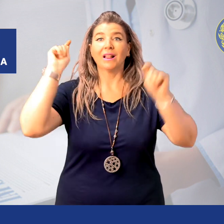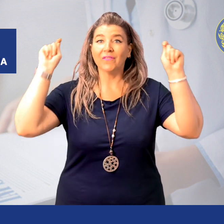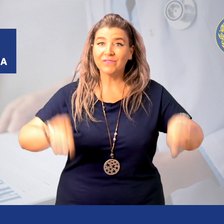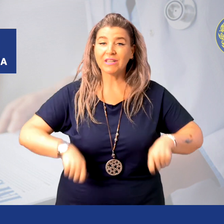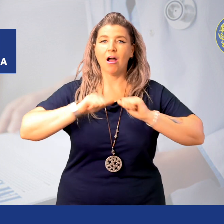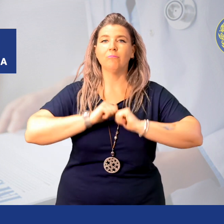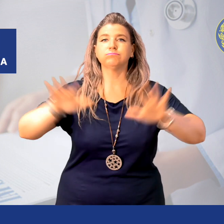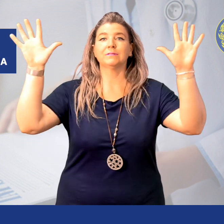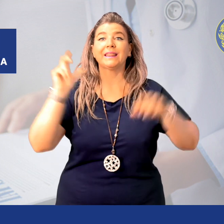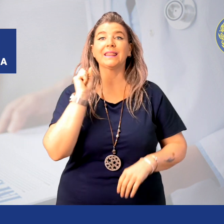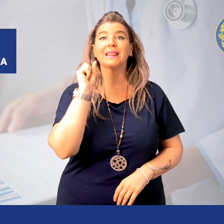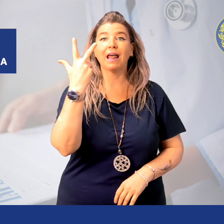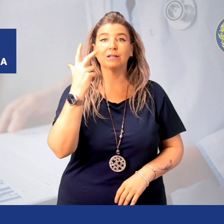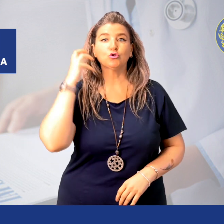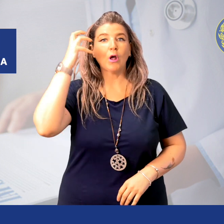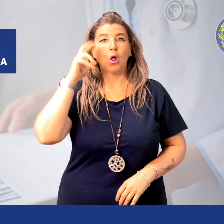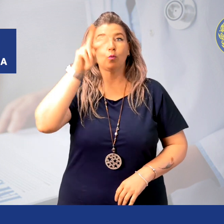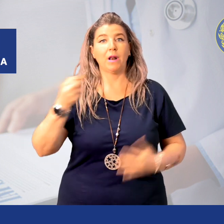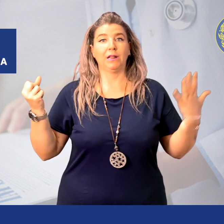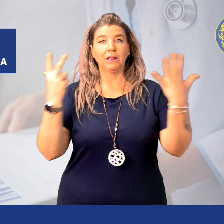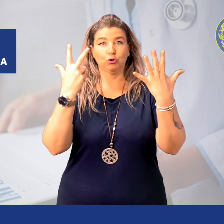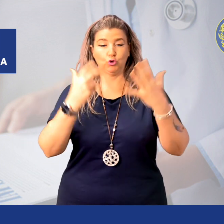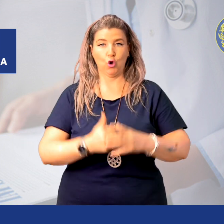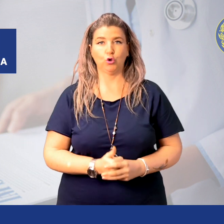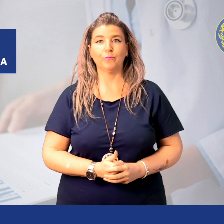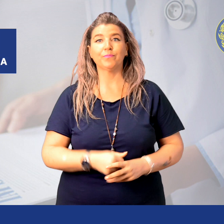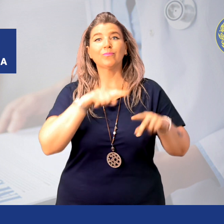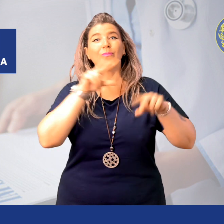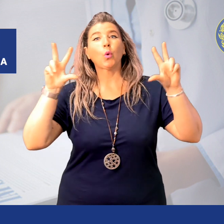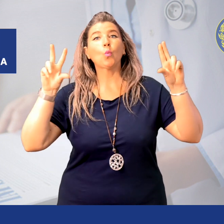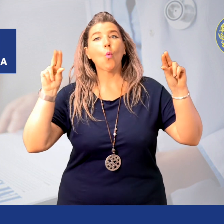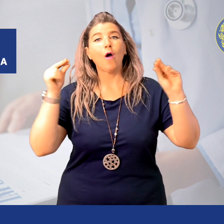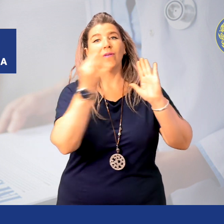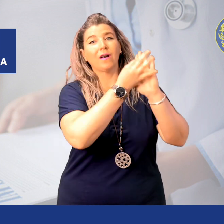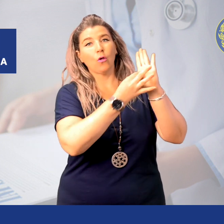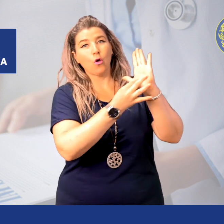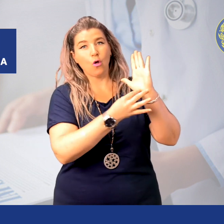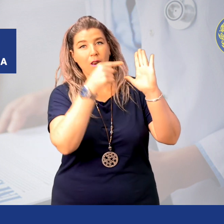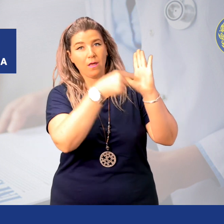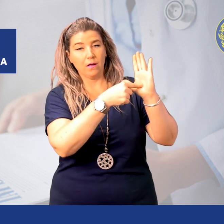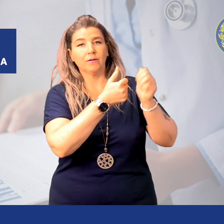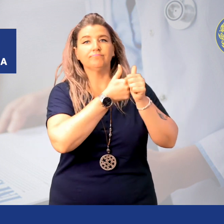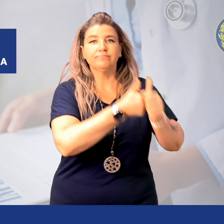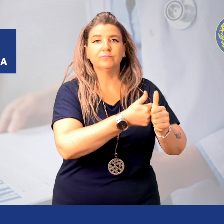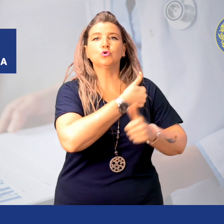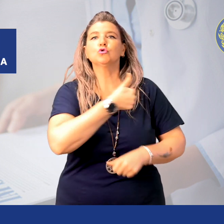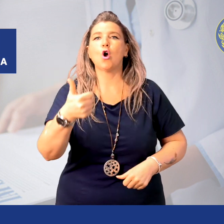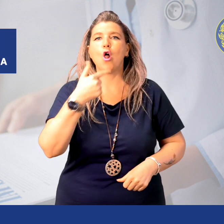Le nuove regole sono entrate in vigore il 13 gennaio 2018 e sono valide